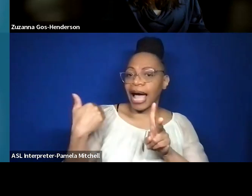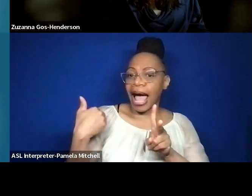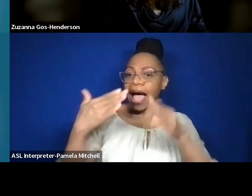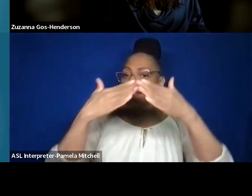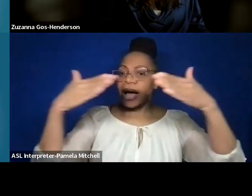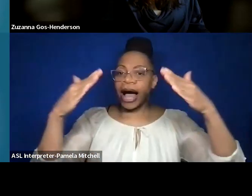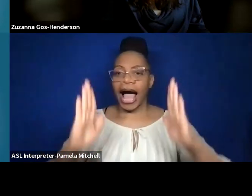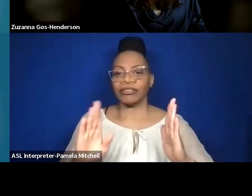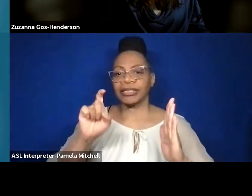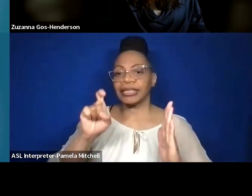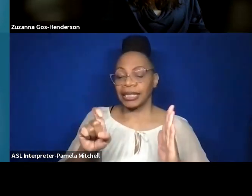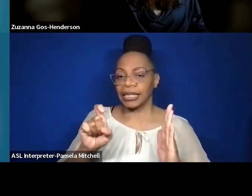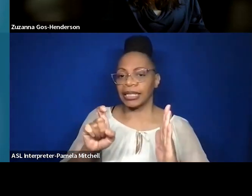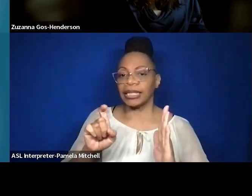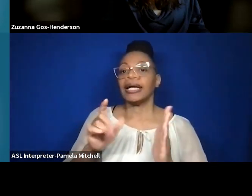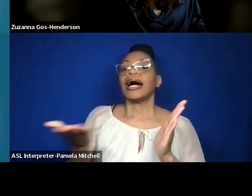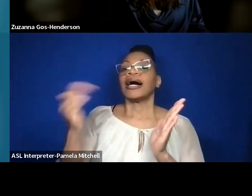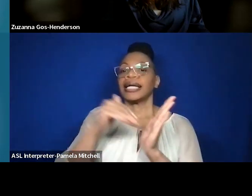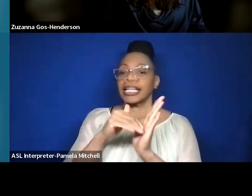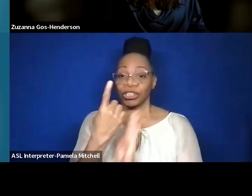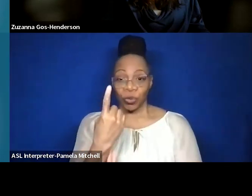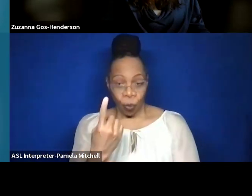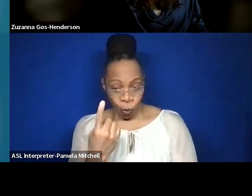Eso es solo un ejemplo. De nuevo, tal vez puedas conseguirlo